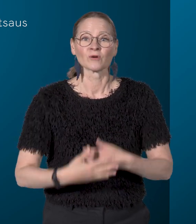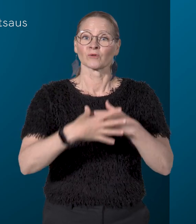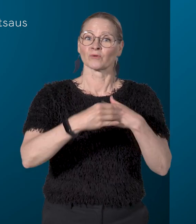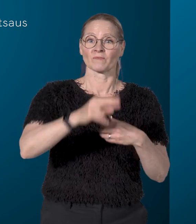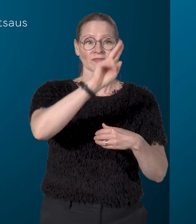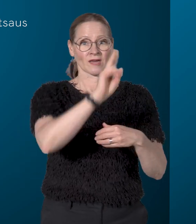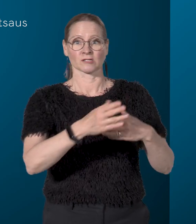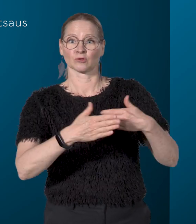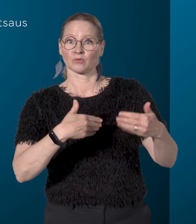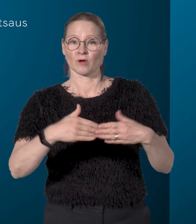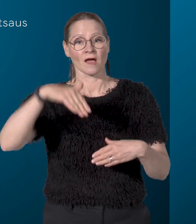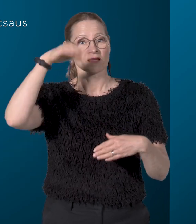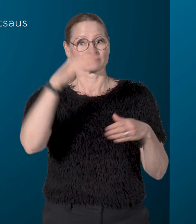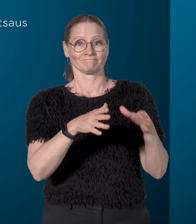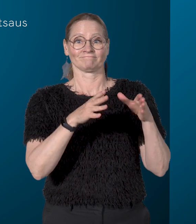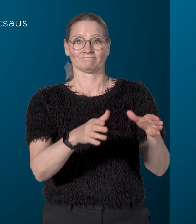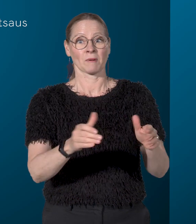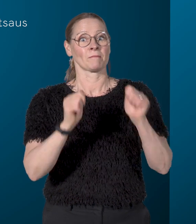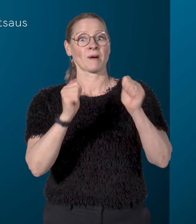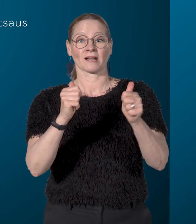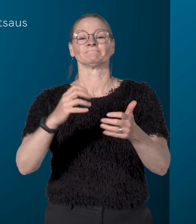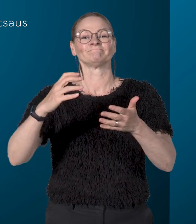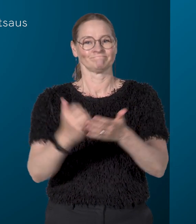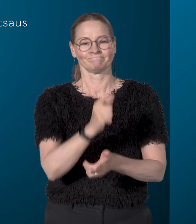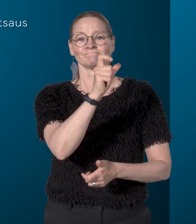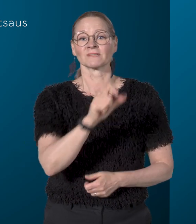Parhaan kuvataidetyön aikuisten kategorian voittajaksi selviytyi -